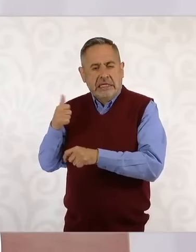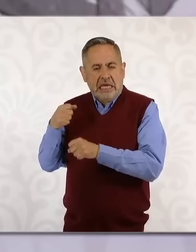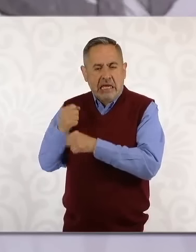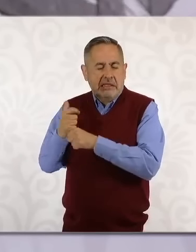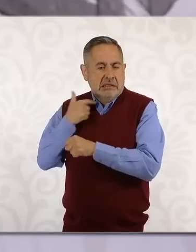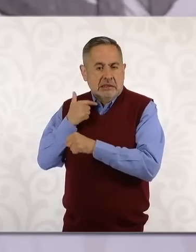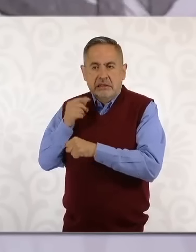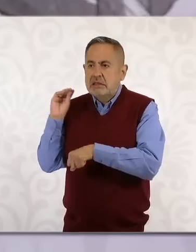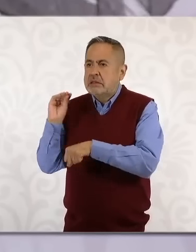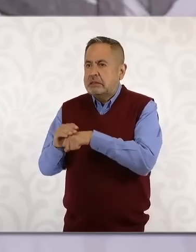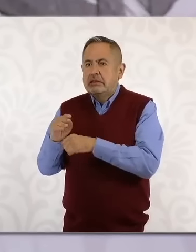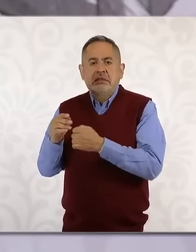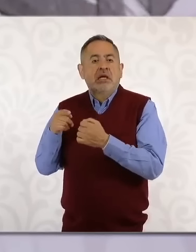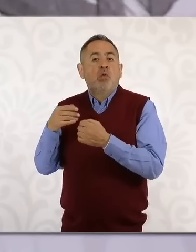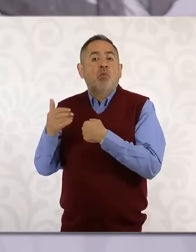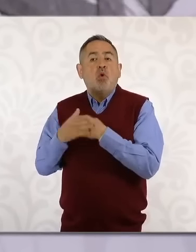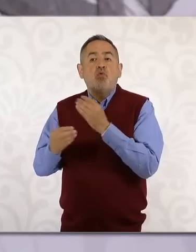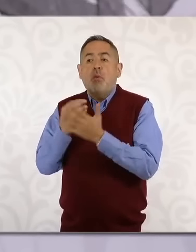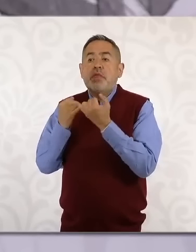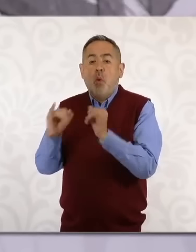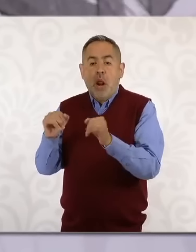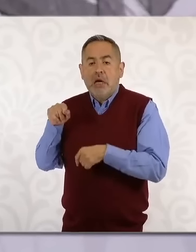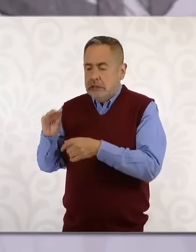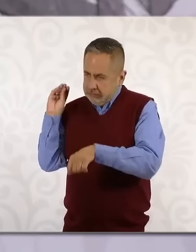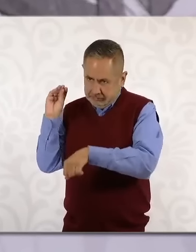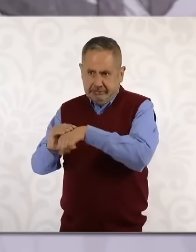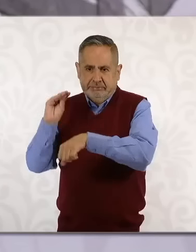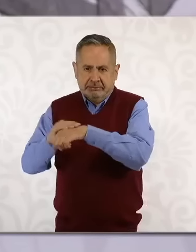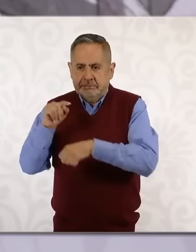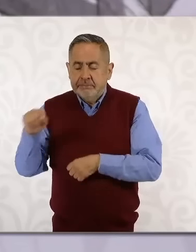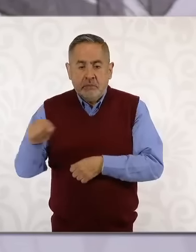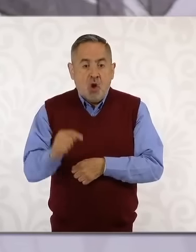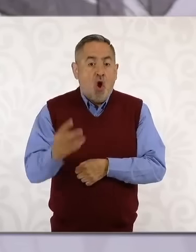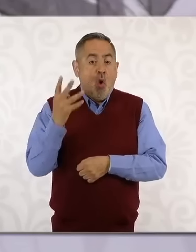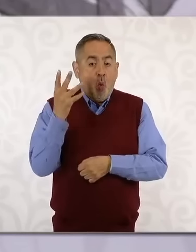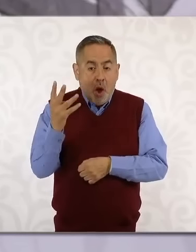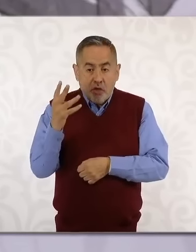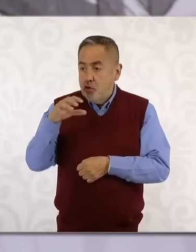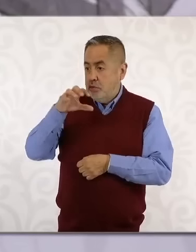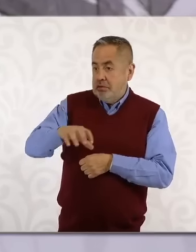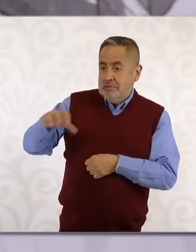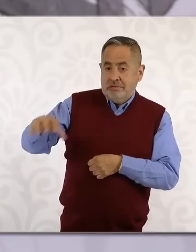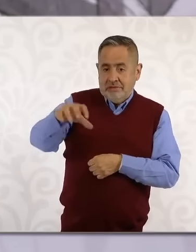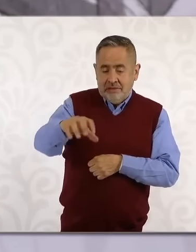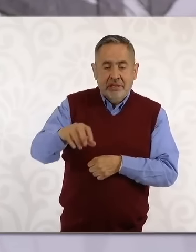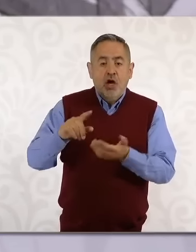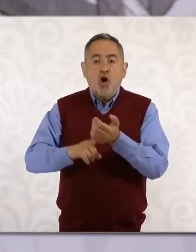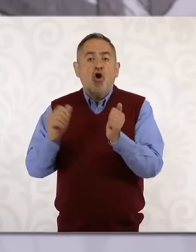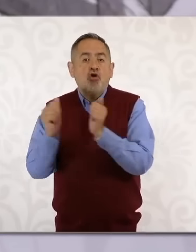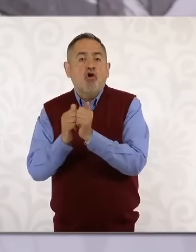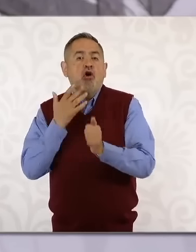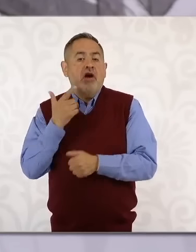inaugurar algunas plantas, va a invertir en cuatro plantas de ciclo combinado que usan gas natural.